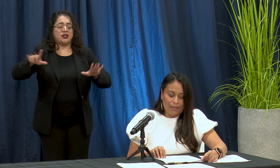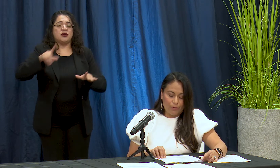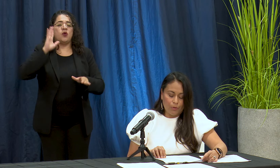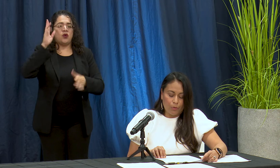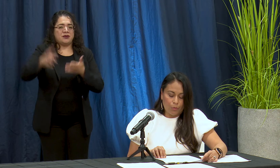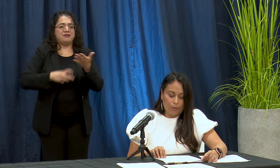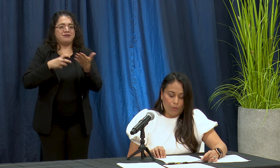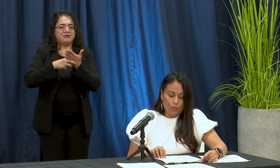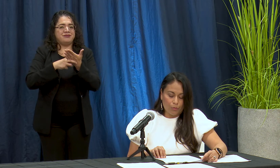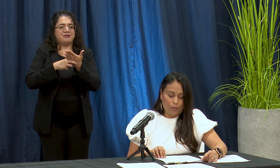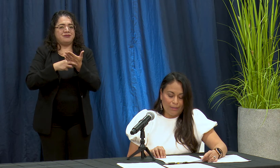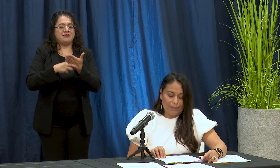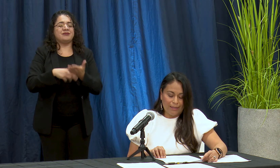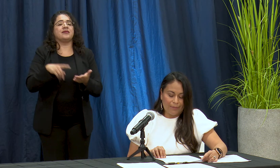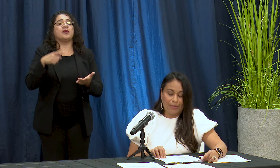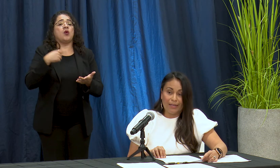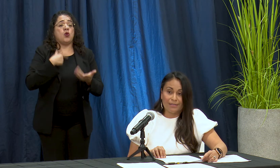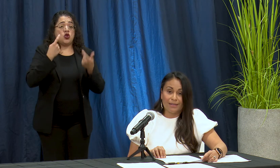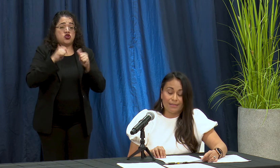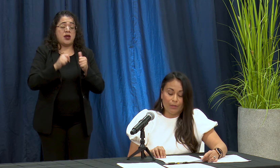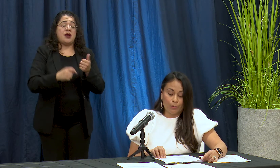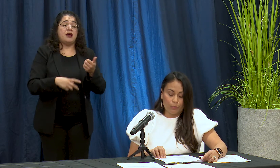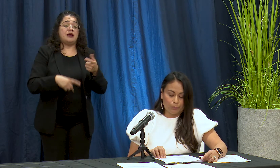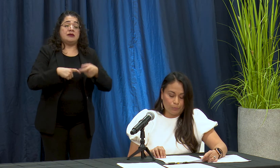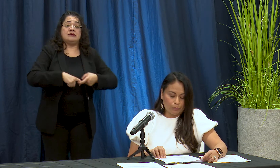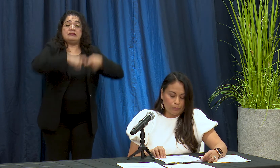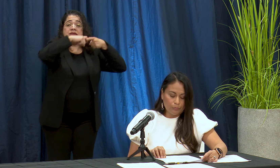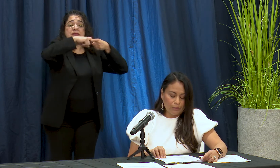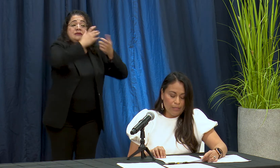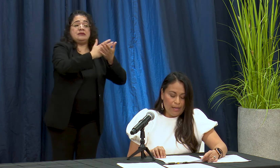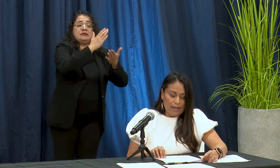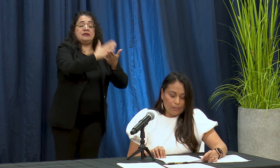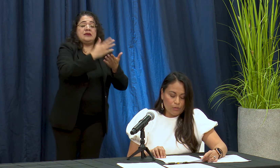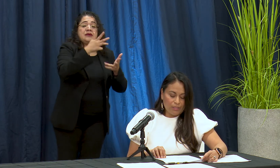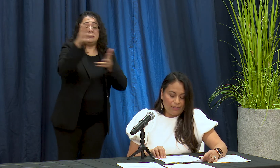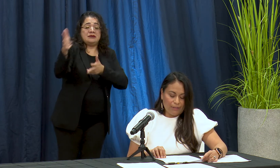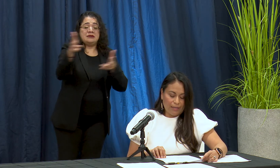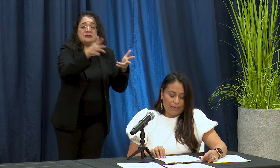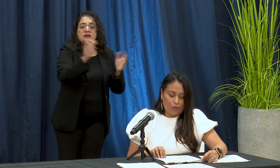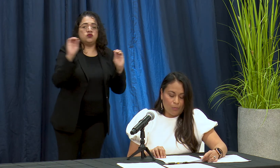Alivio economic Oh durante la emergencia de salud esto significa que comienza